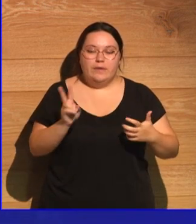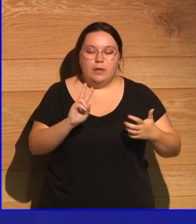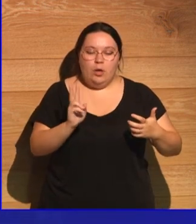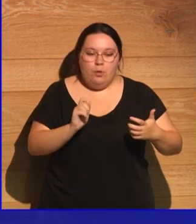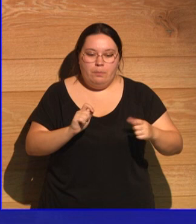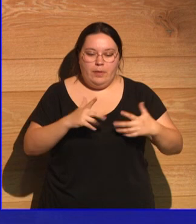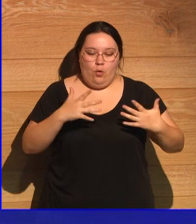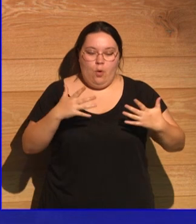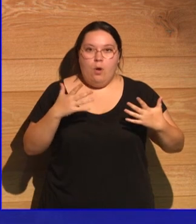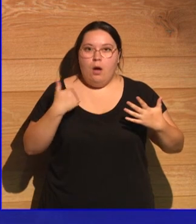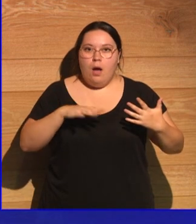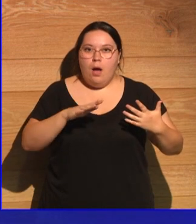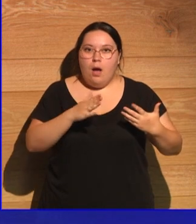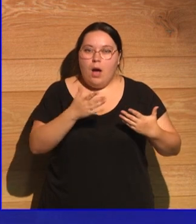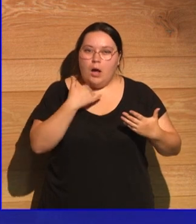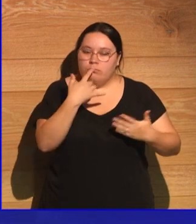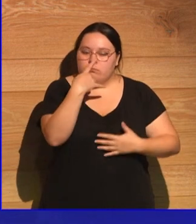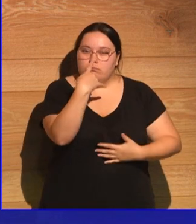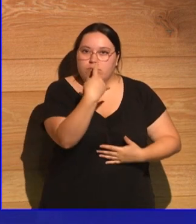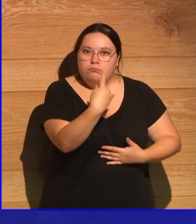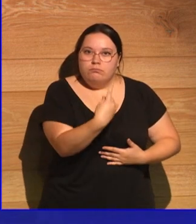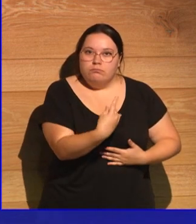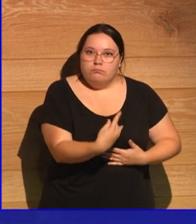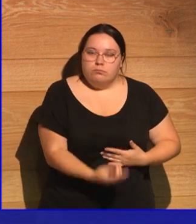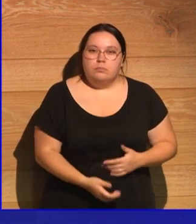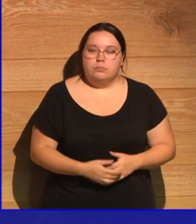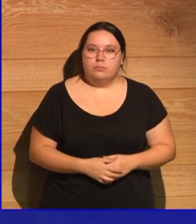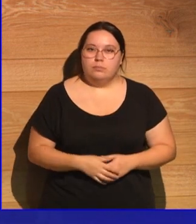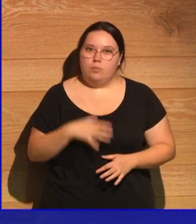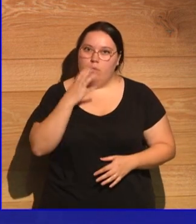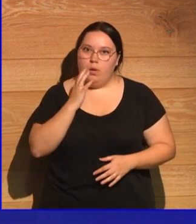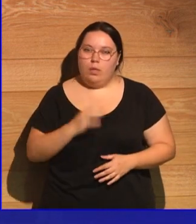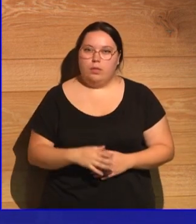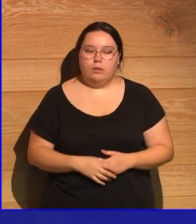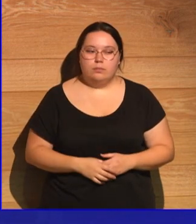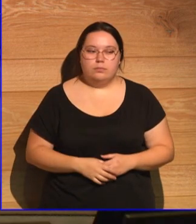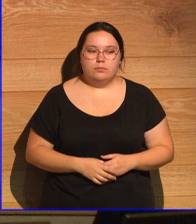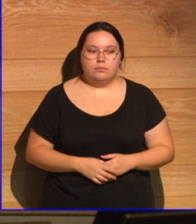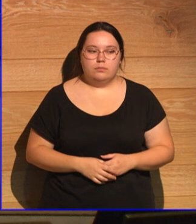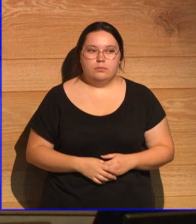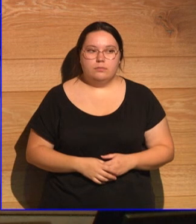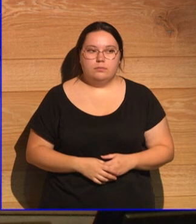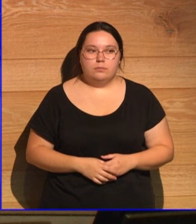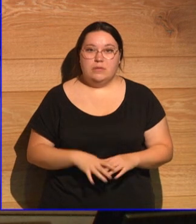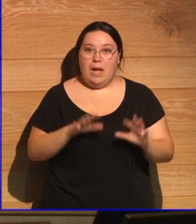a hablarme, a llamarme y a entregarme de verdad. Y fue así que entendí